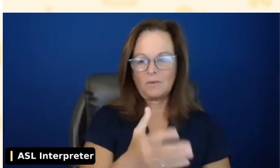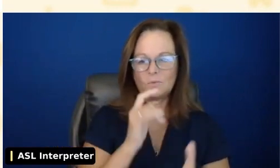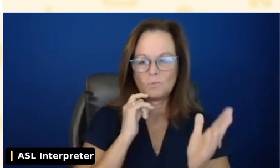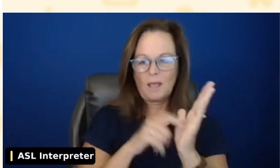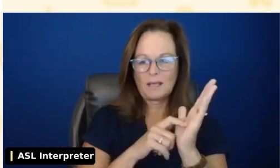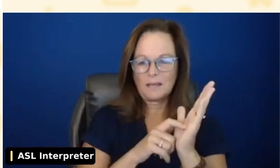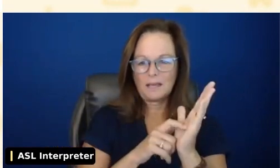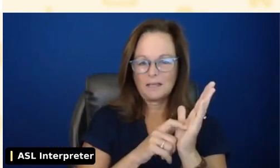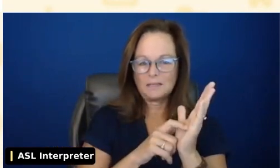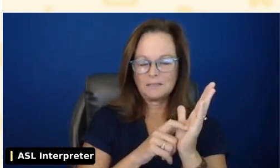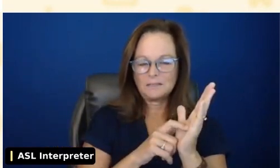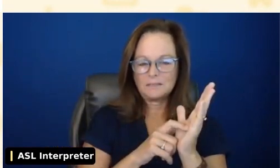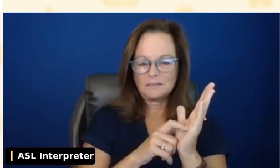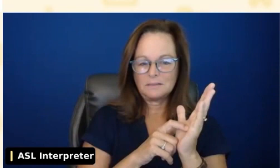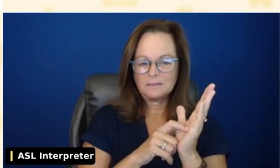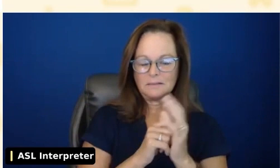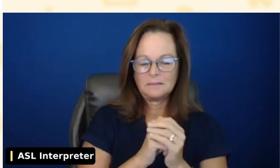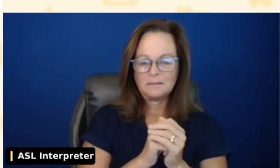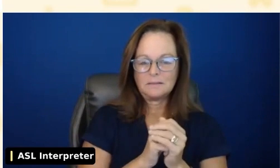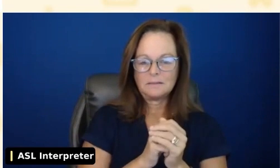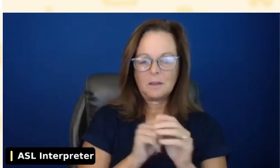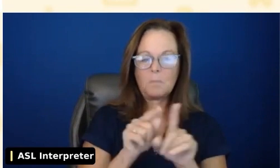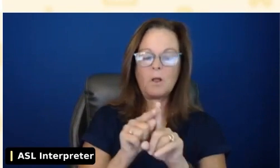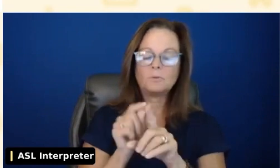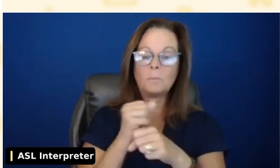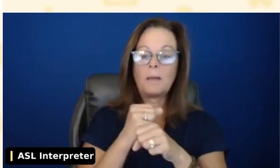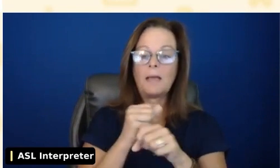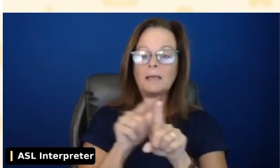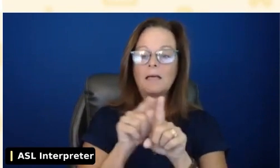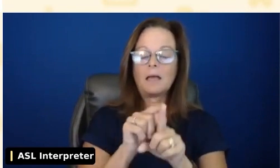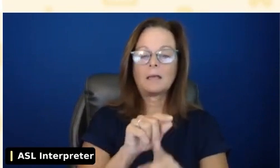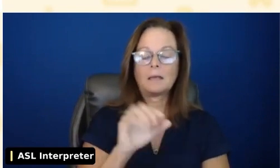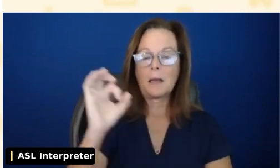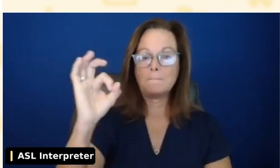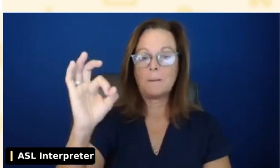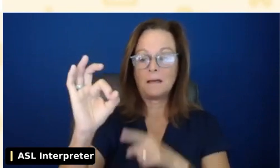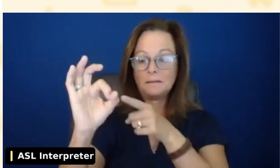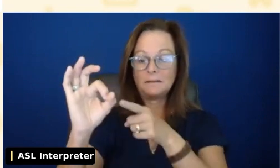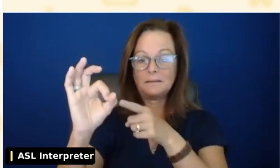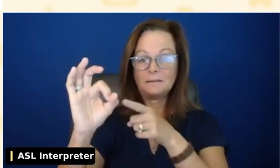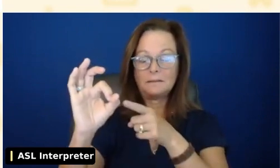Pero también puede hacer que cosas como botones no sean un botón. El teclado no puede enfocarlo.